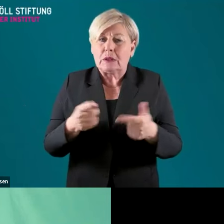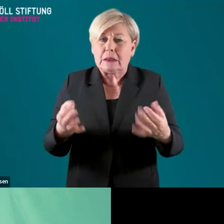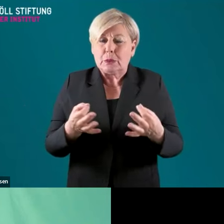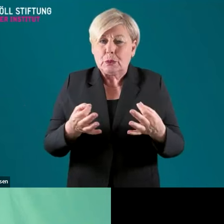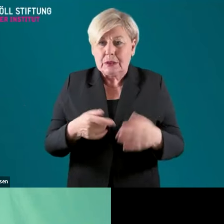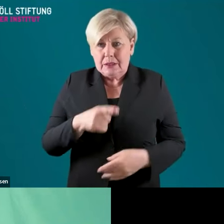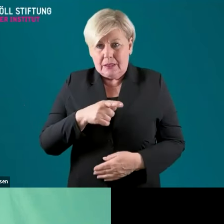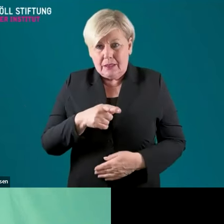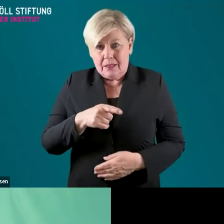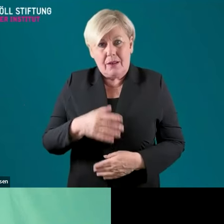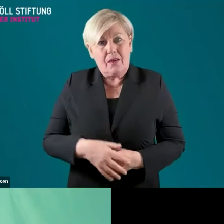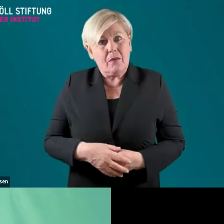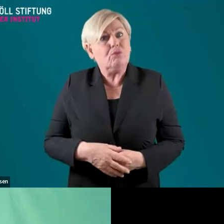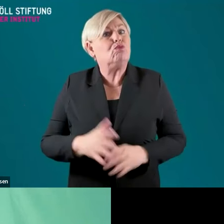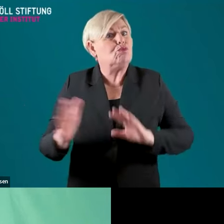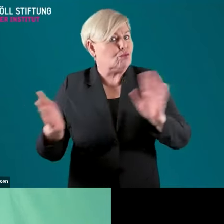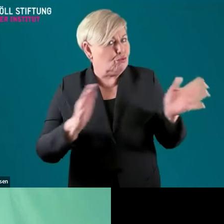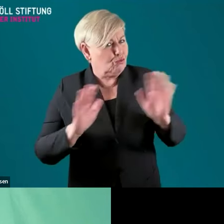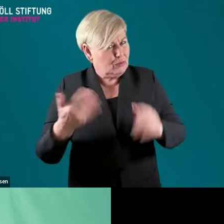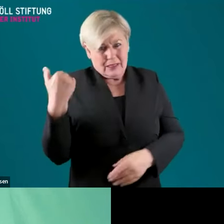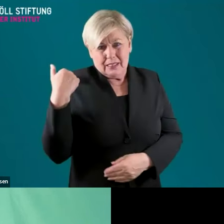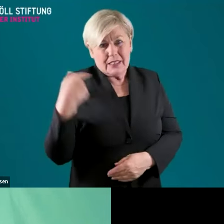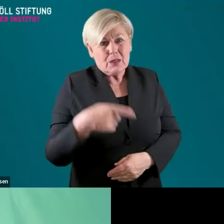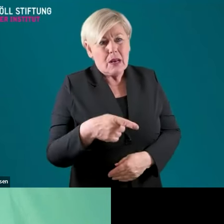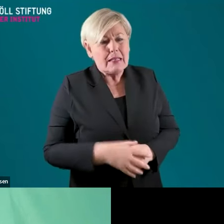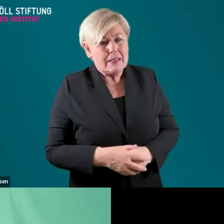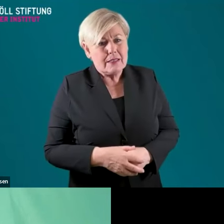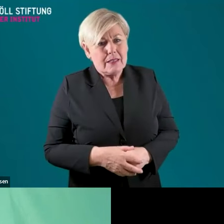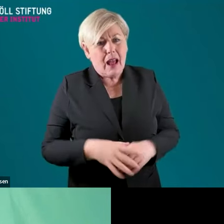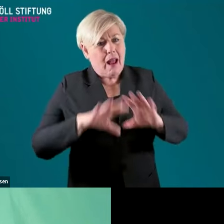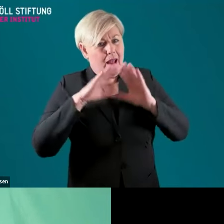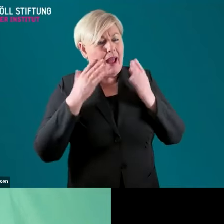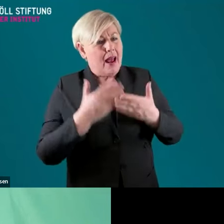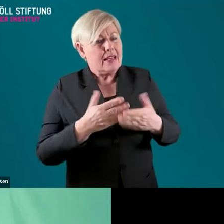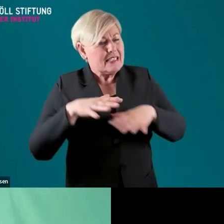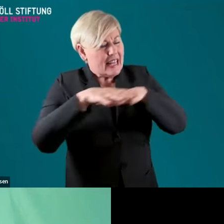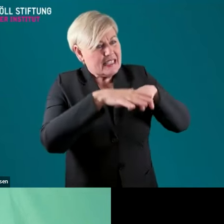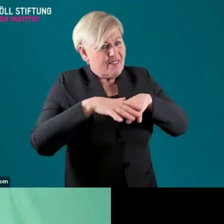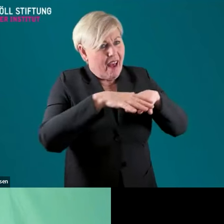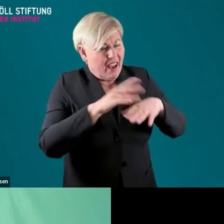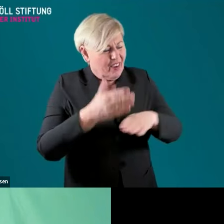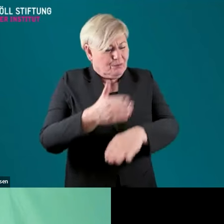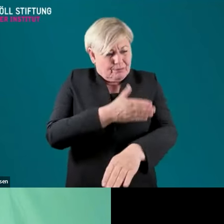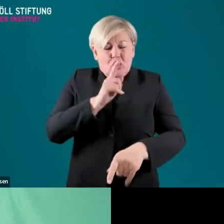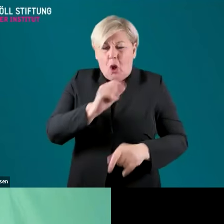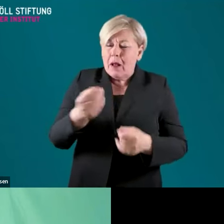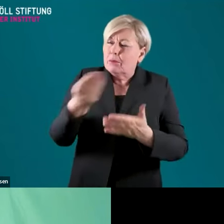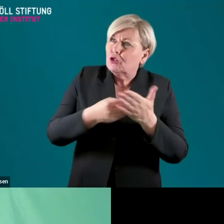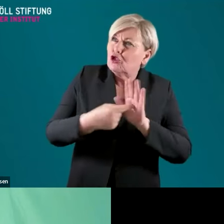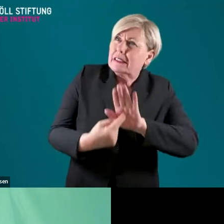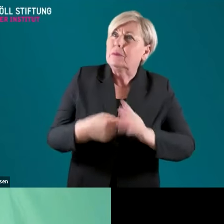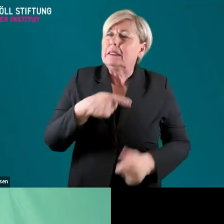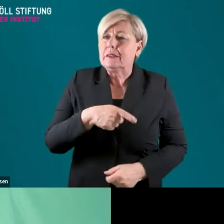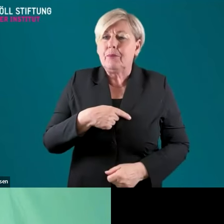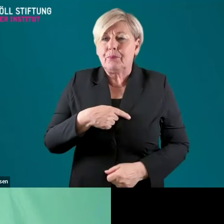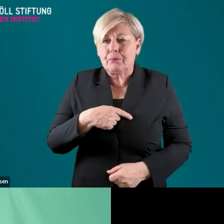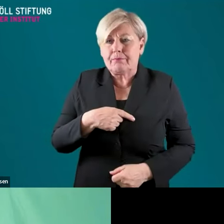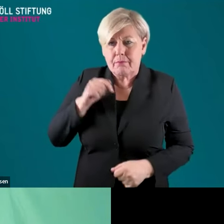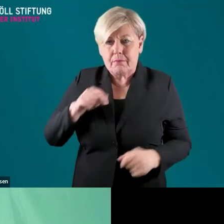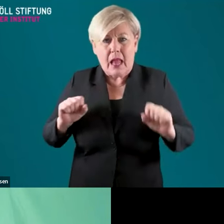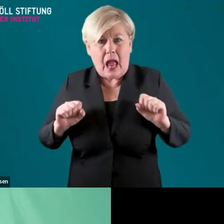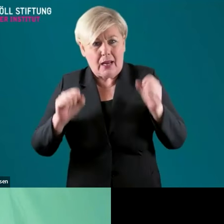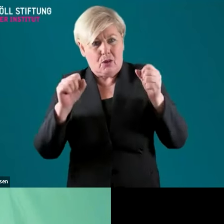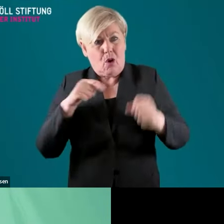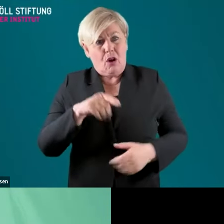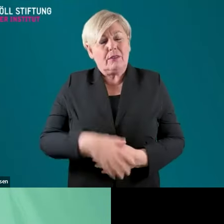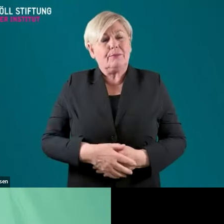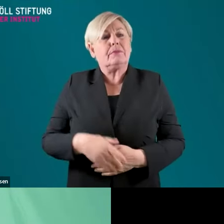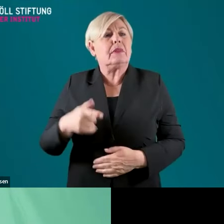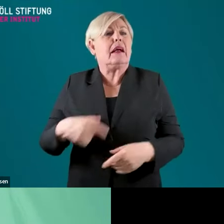was du relativ zuletzt vor dem Adelsnetzwerk nochmal beschrieben hast – und zwar im Hinblick auf die Akteur*innen –, das Thema Frühsexualisierung.